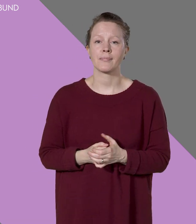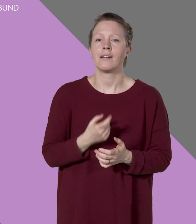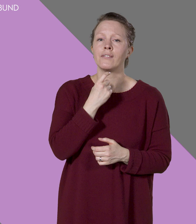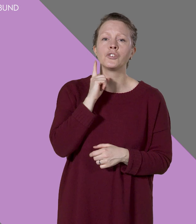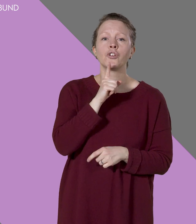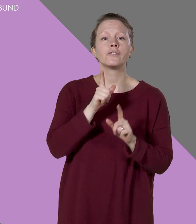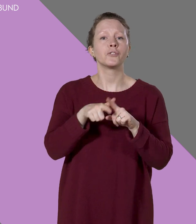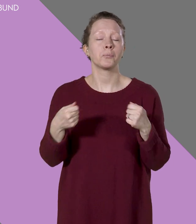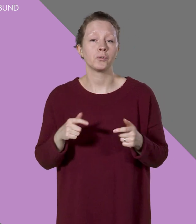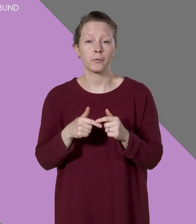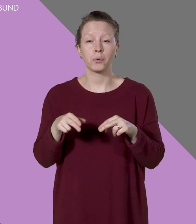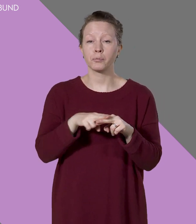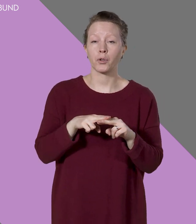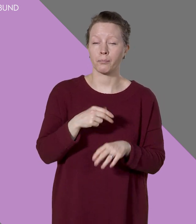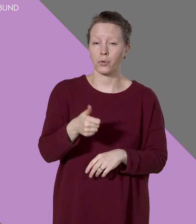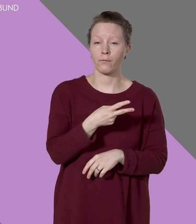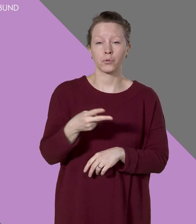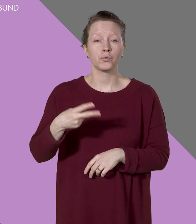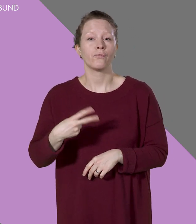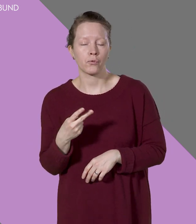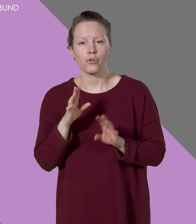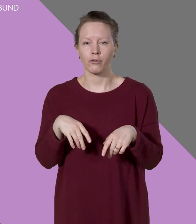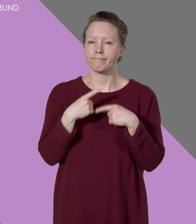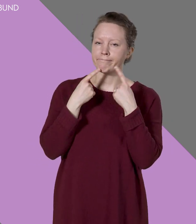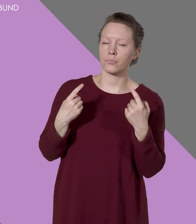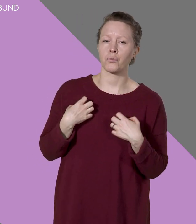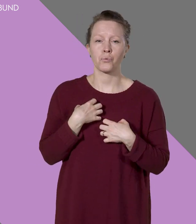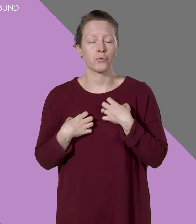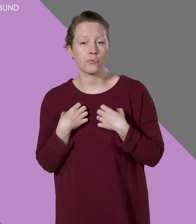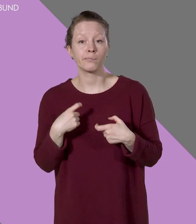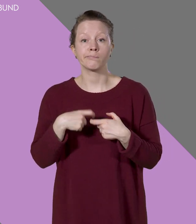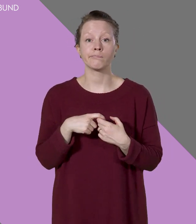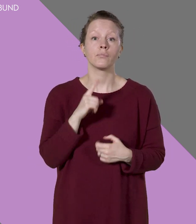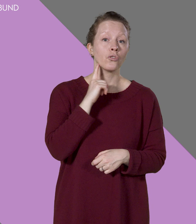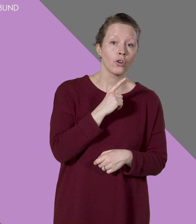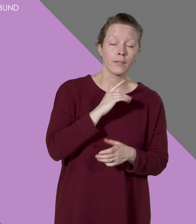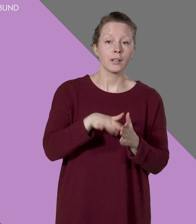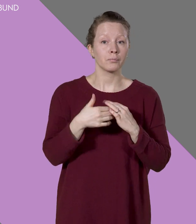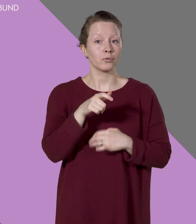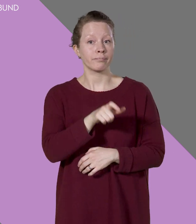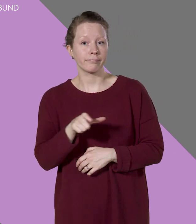Finlands Dövas Förbunds förbundsmöte 2022 uttryckte - i sitt ställningstagande oro över dövas och teckenspråkigas -